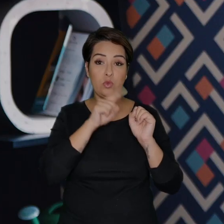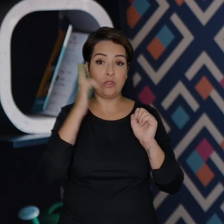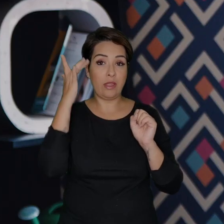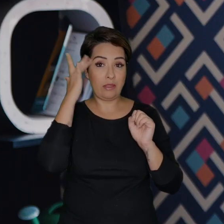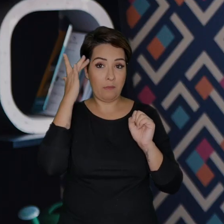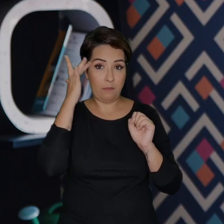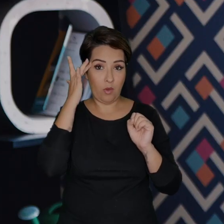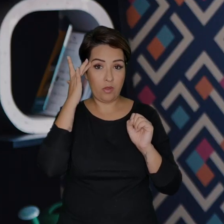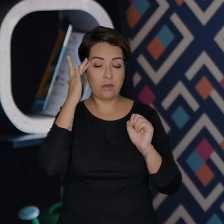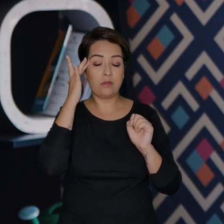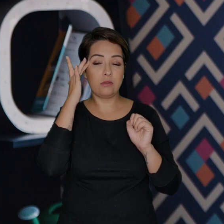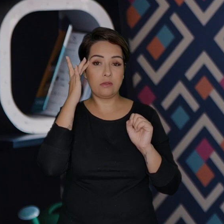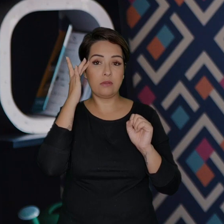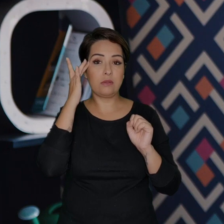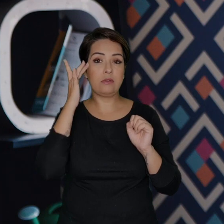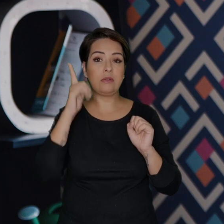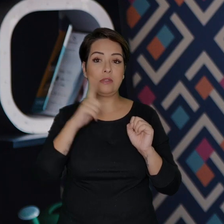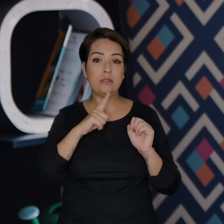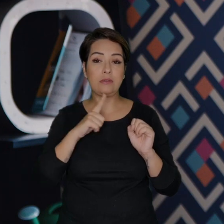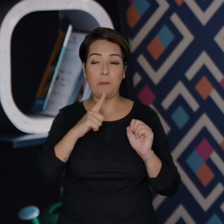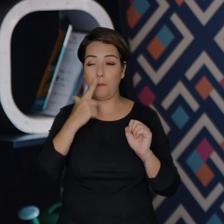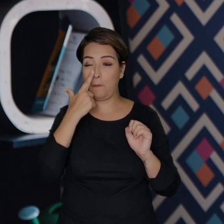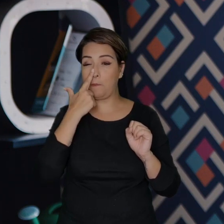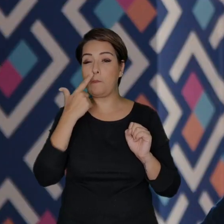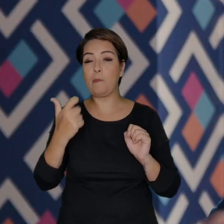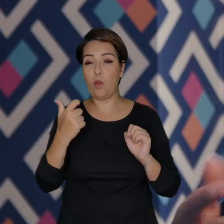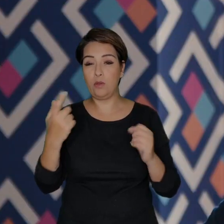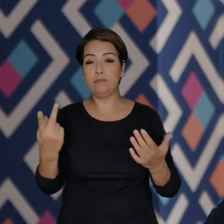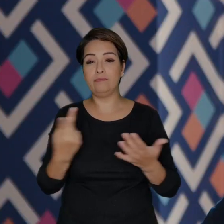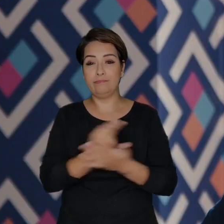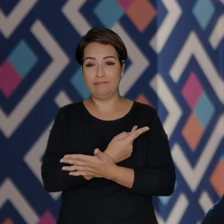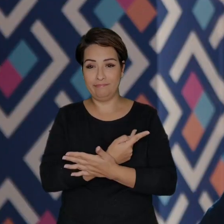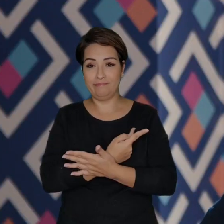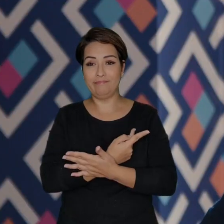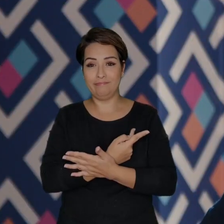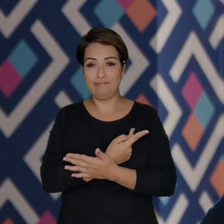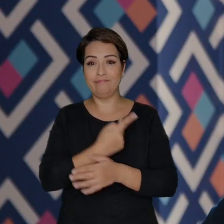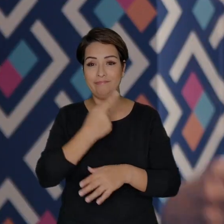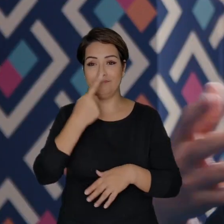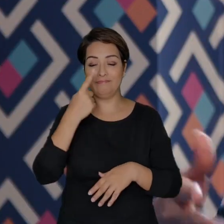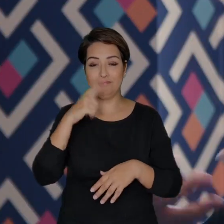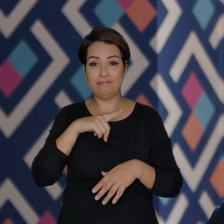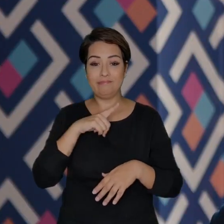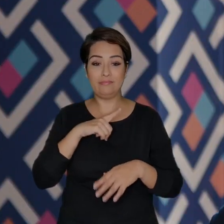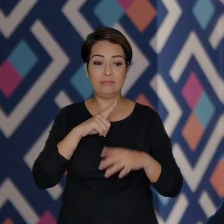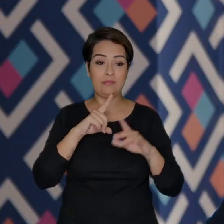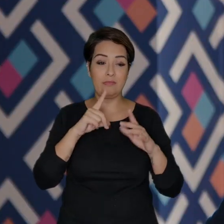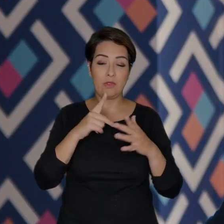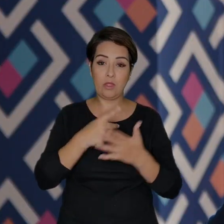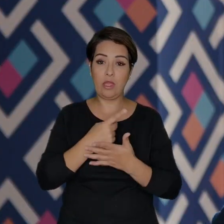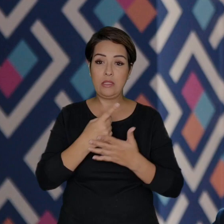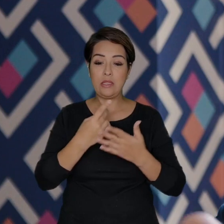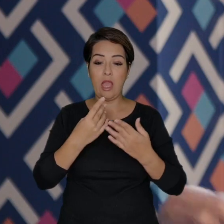é bastante poluente, principalmente vindo da parte de tingimento dos tecidos.